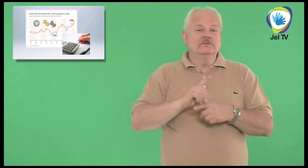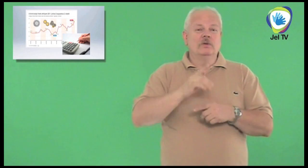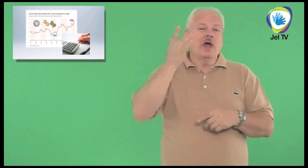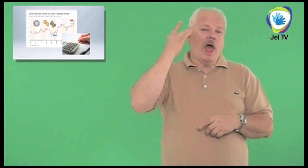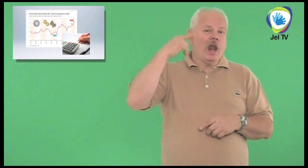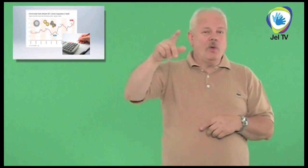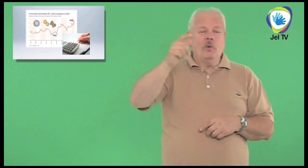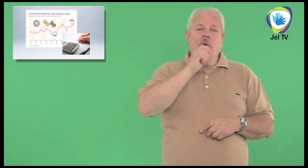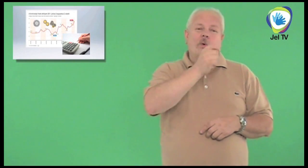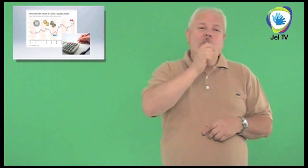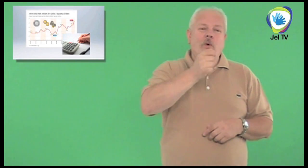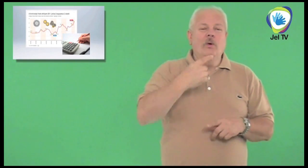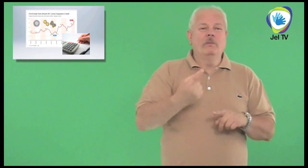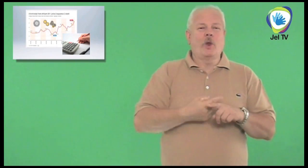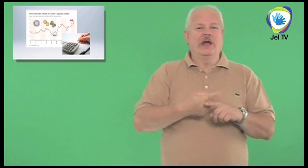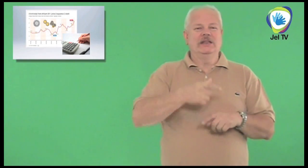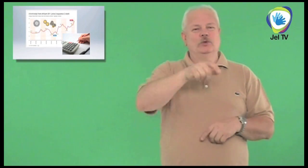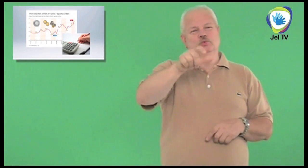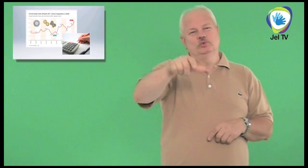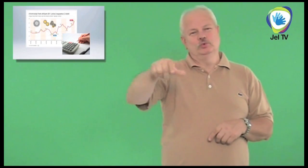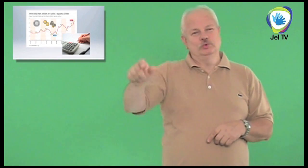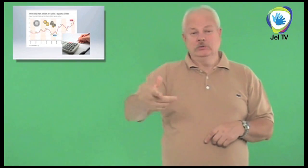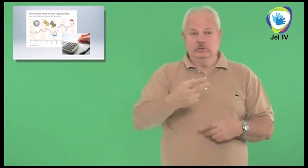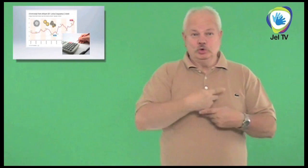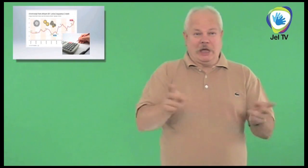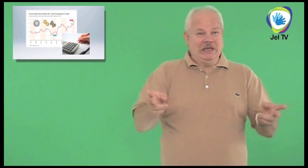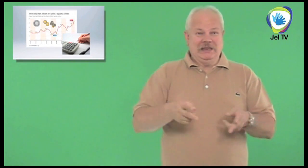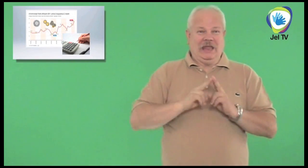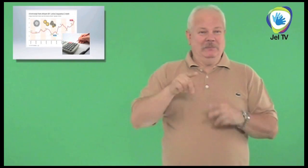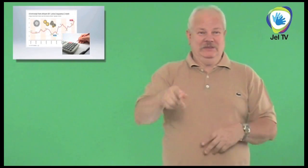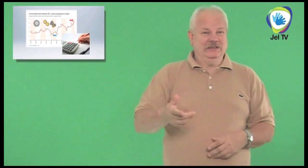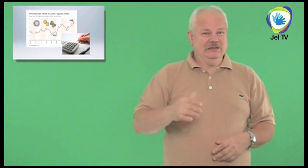Viszont a halló riporterek által megkérdezett politikusok közül senki nem kért.